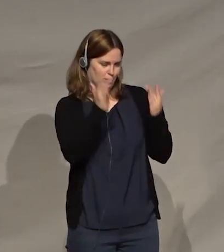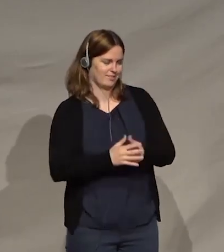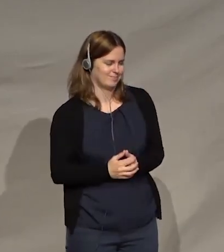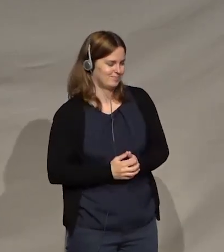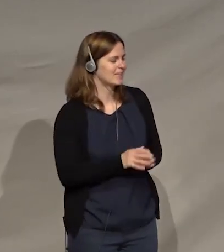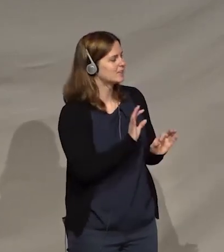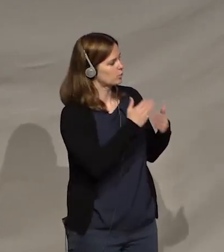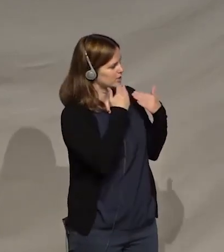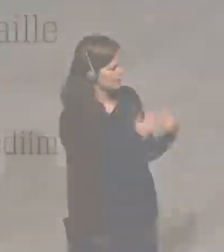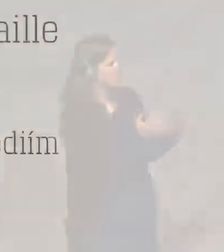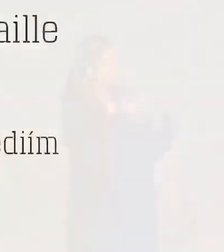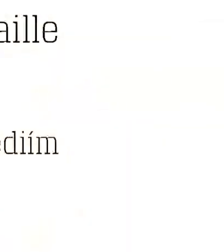Děkujeme mnohokrát.